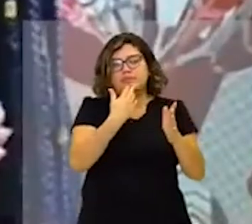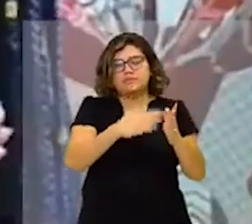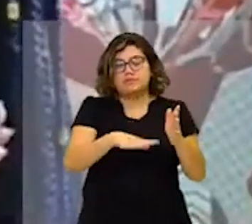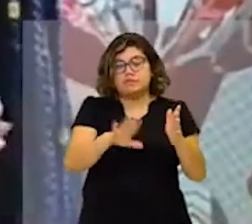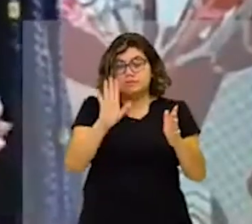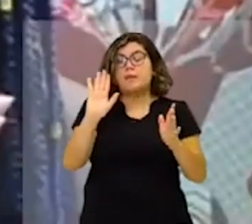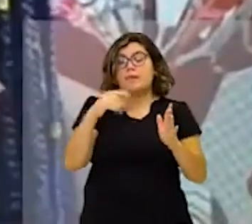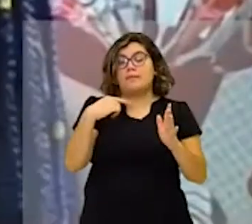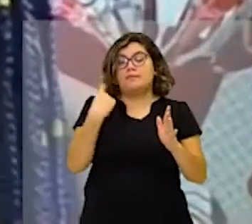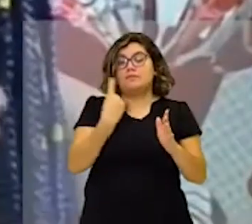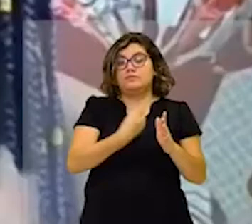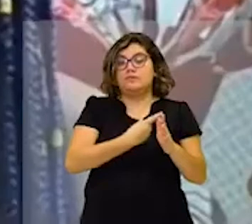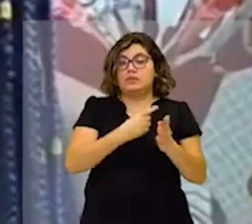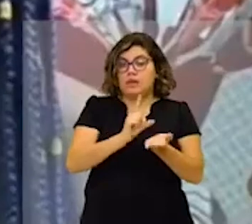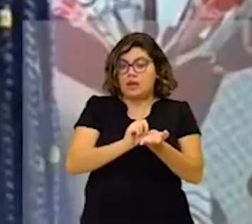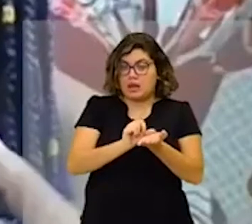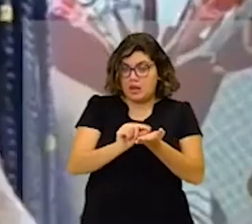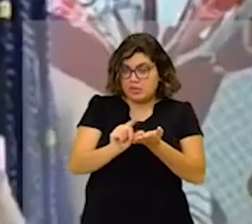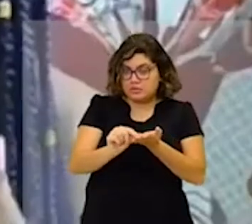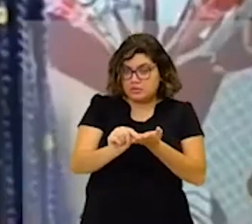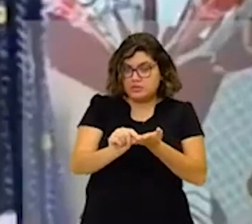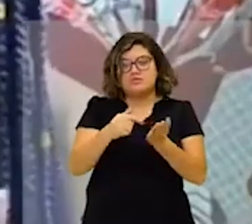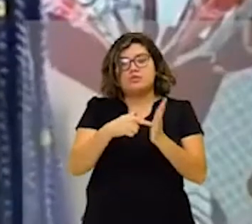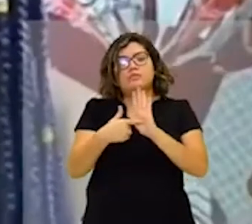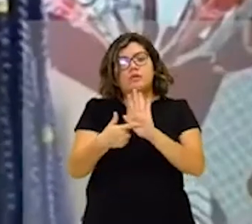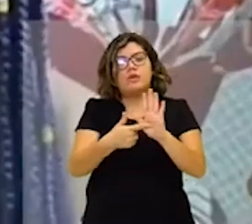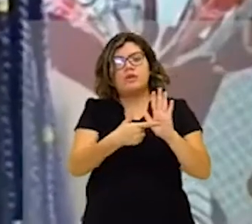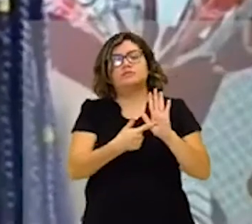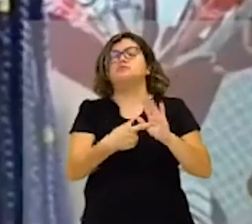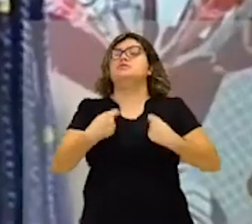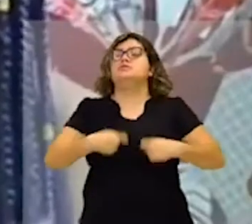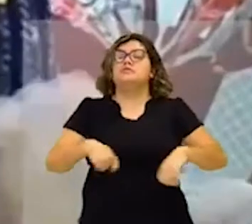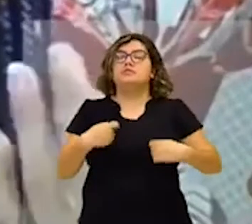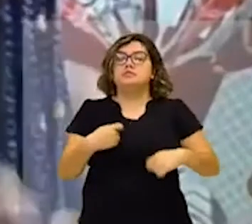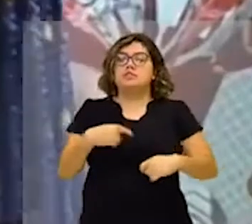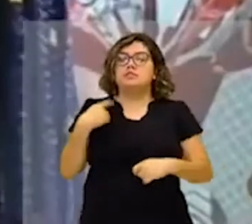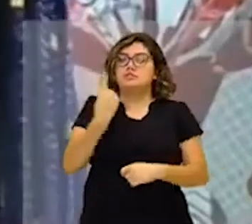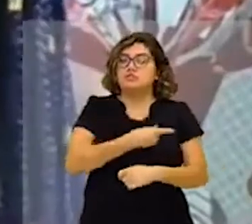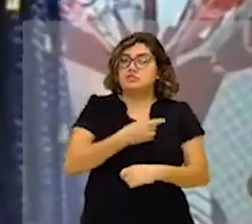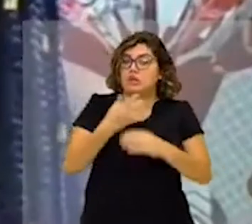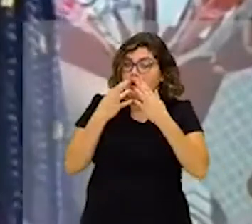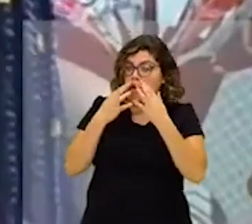artigo principalmente ele pontuou a necessidade da gente olhar para as normas eleitorais